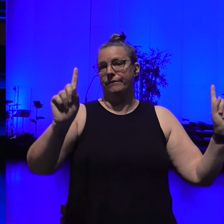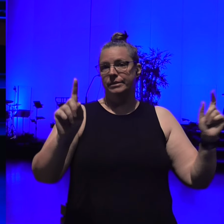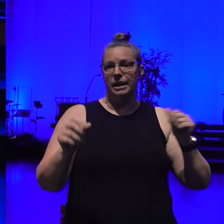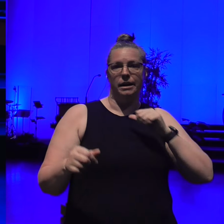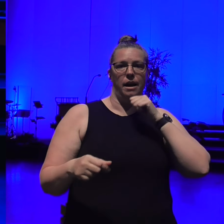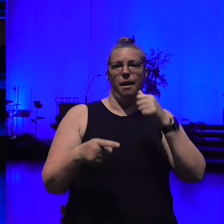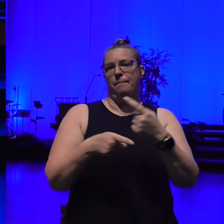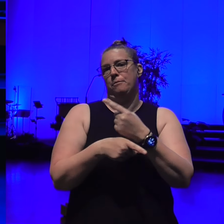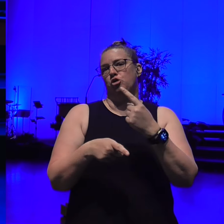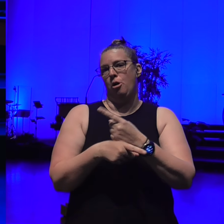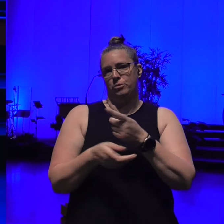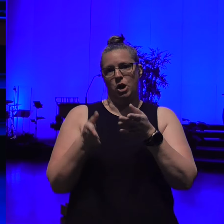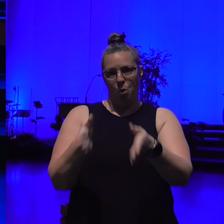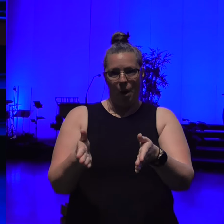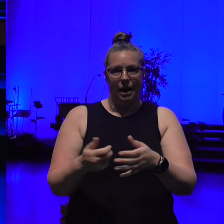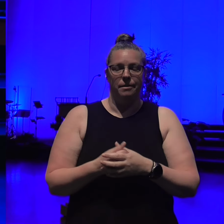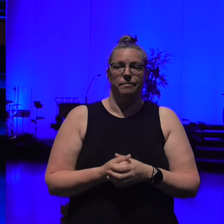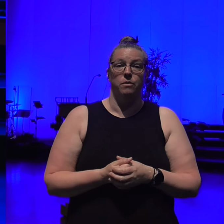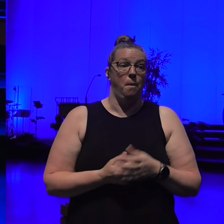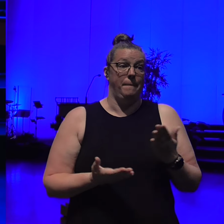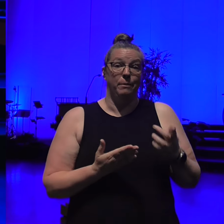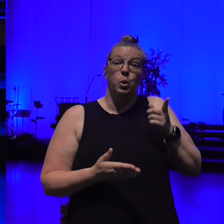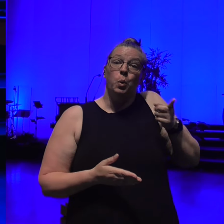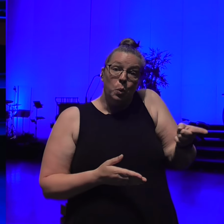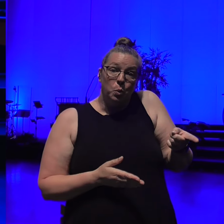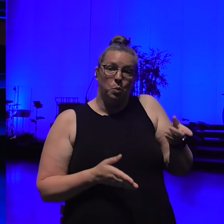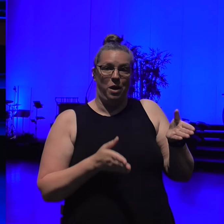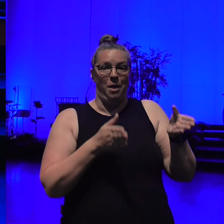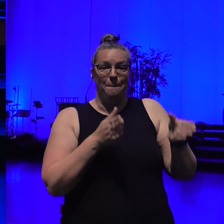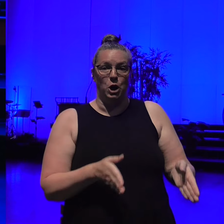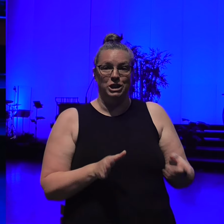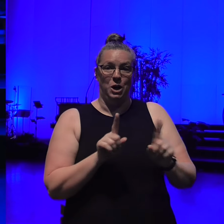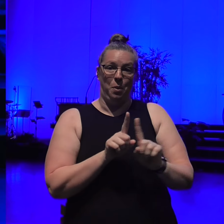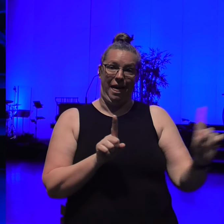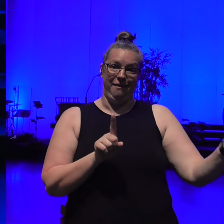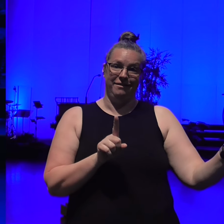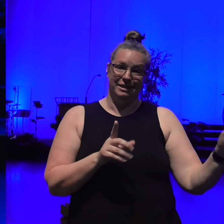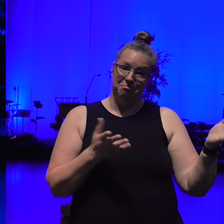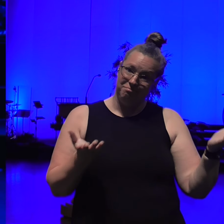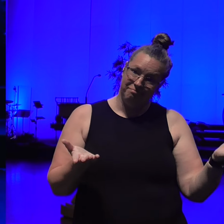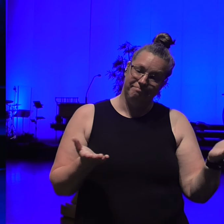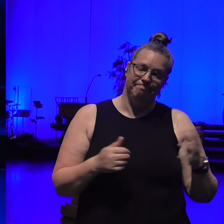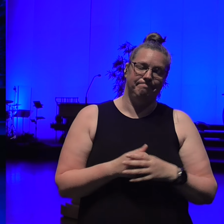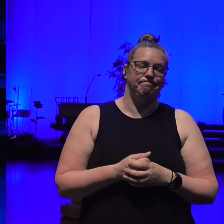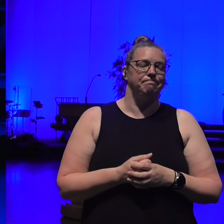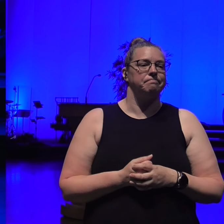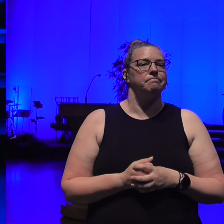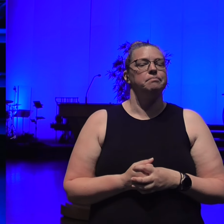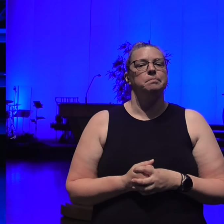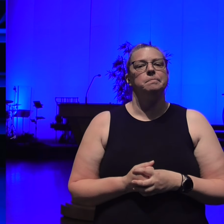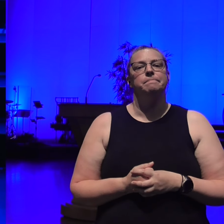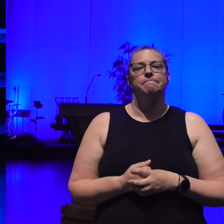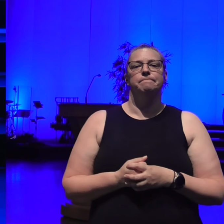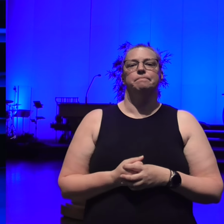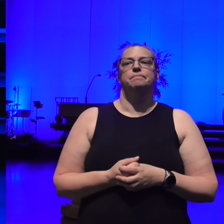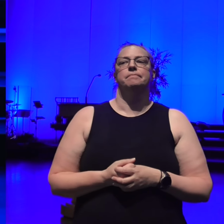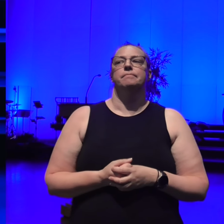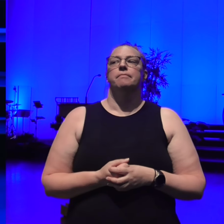manera poco saludable e inapropiada Quizás tú fuiste esa persona que salió de la relación de una manera poco saludable o inapropiada